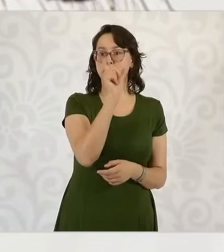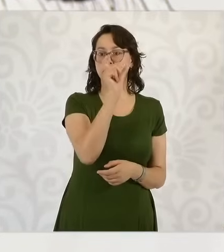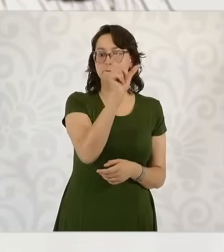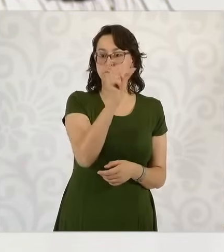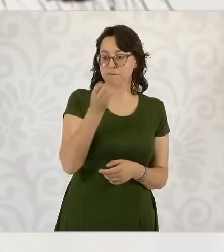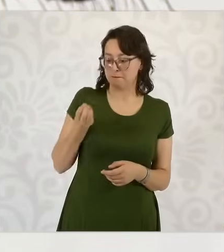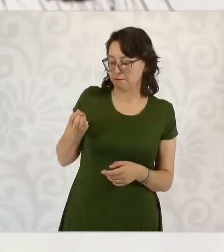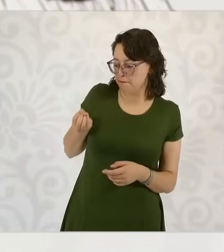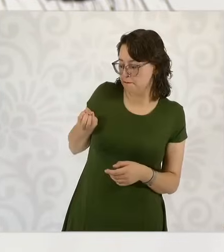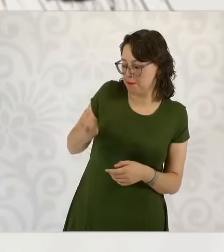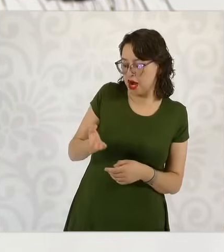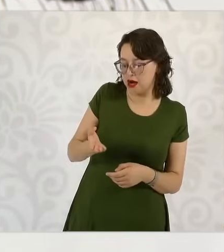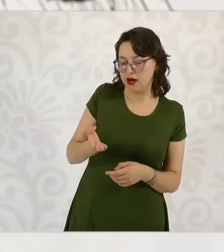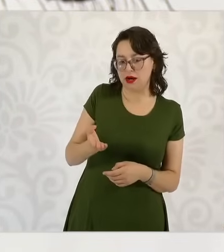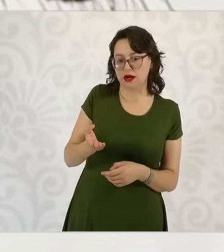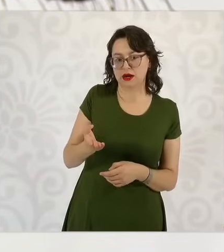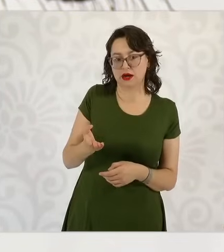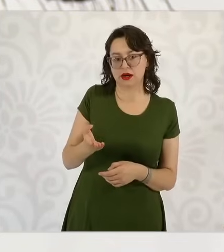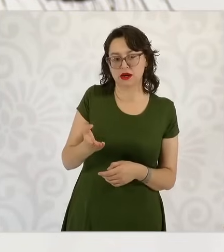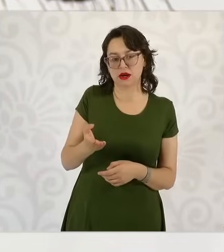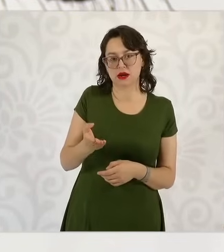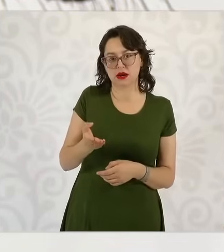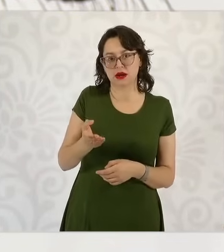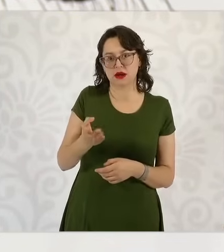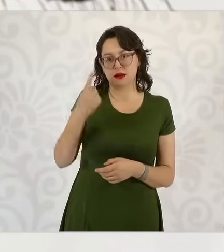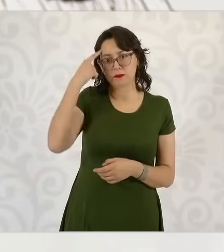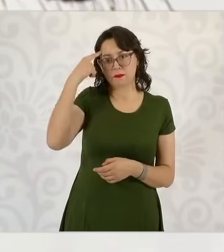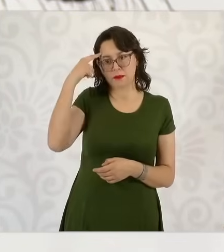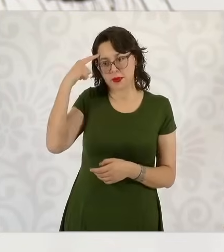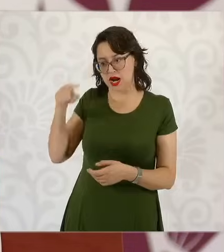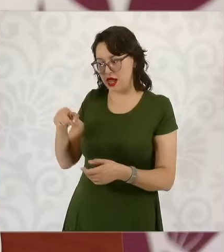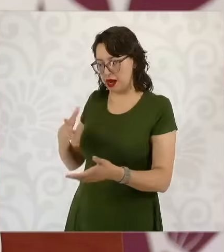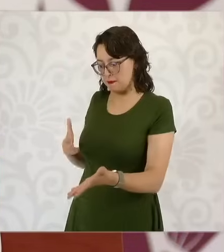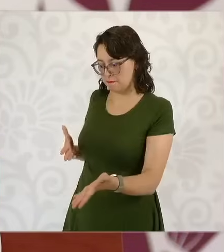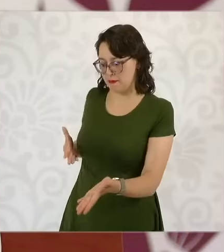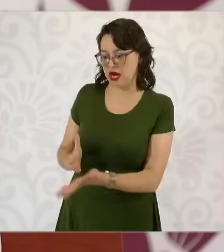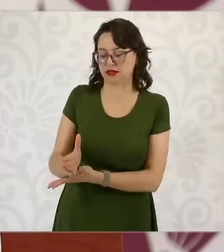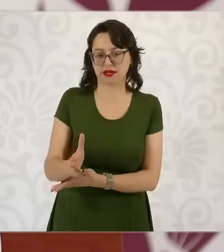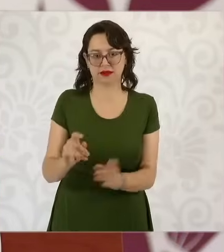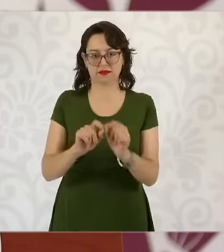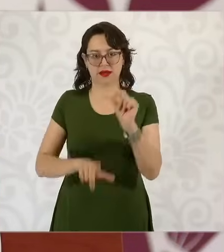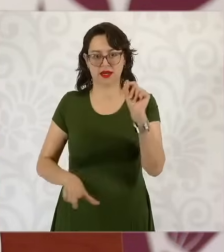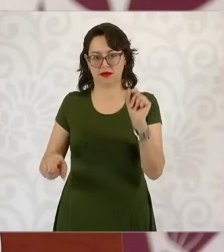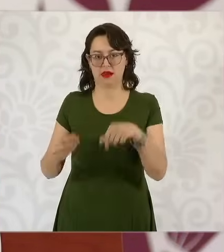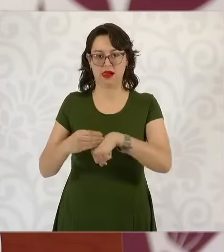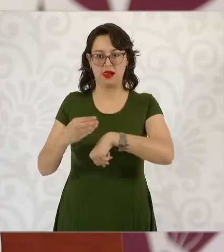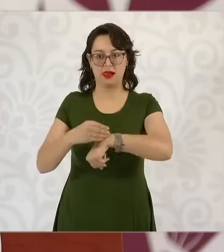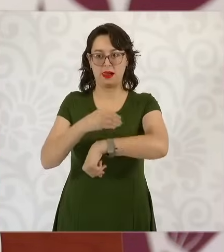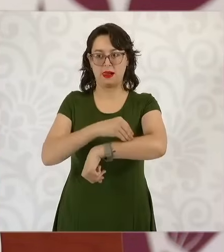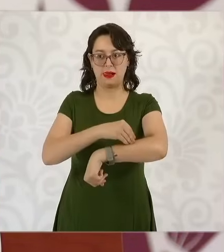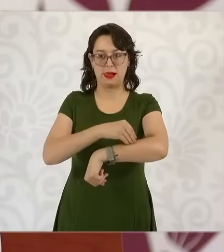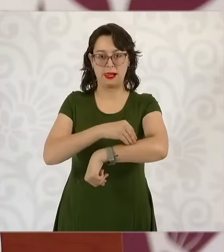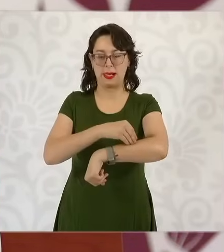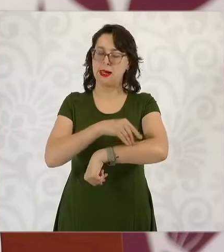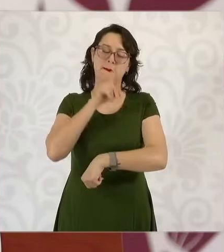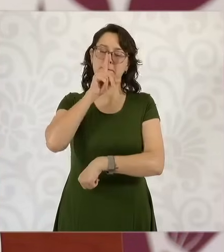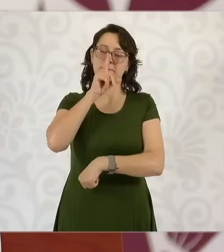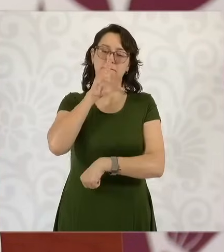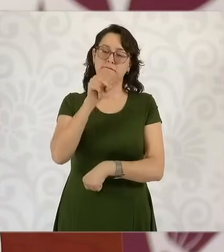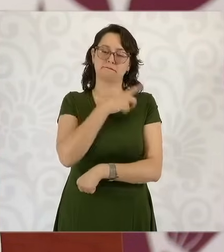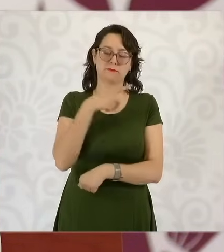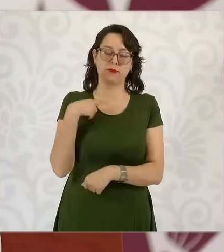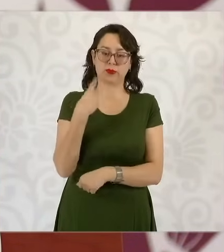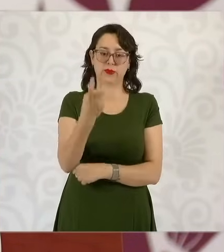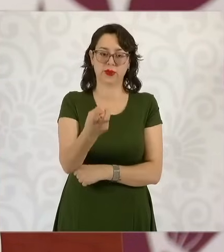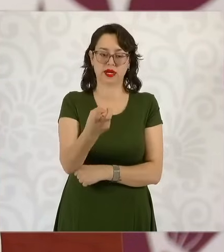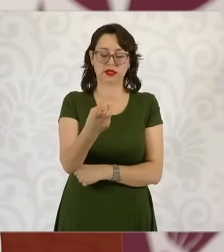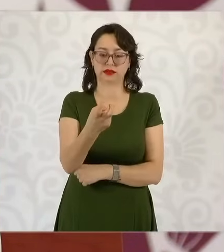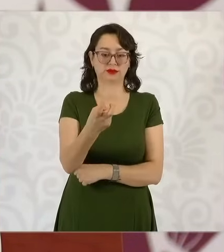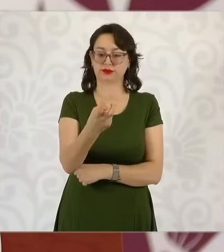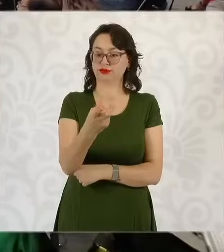terrorista para intervenir de alguna forma en México o tener mayor injerencia eso no